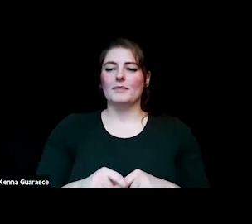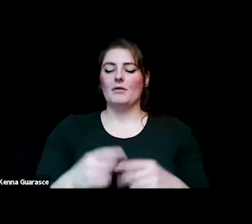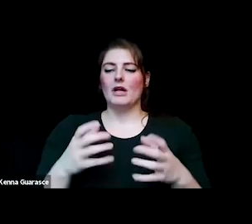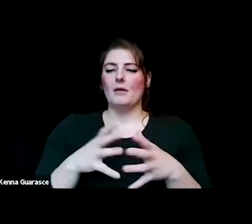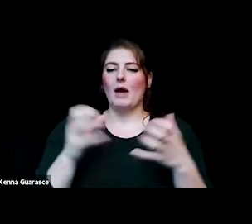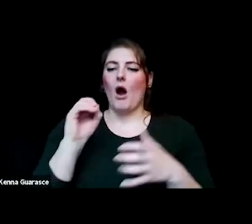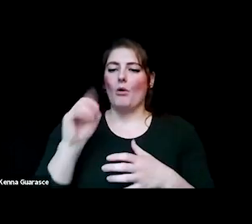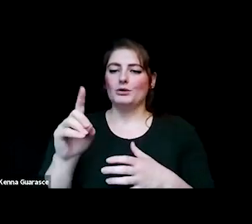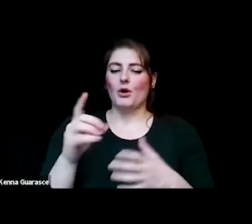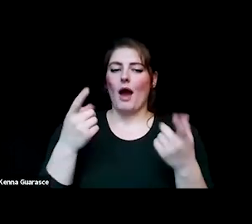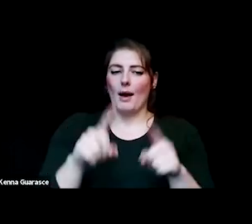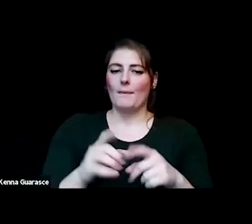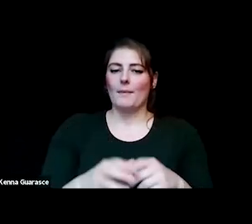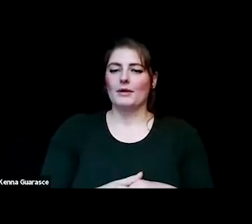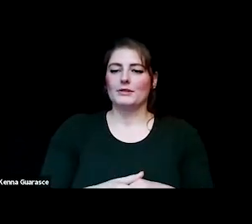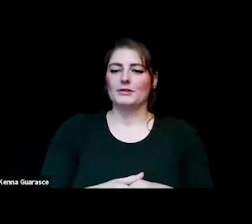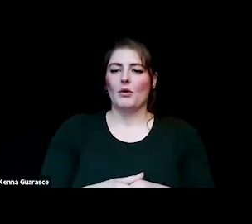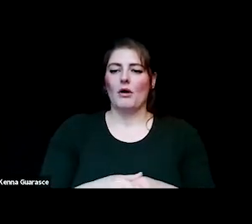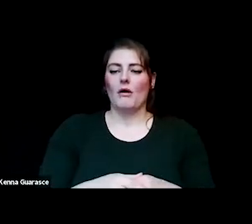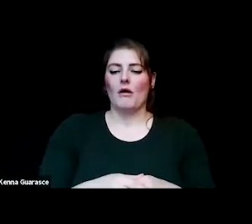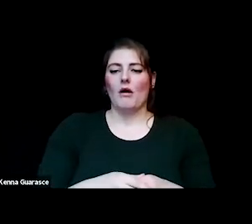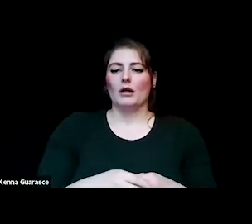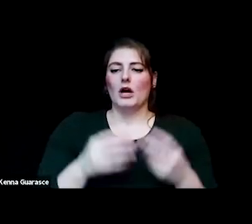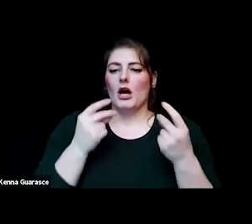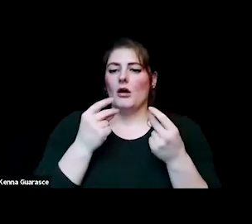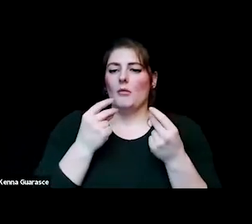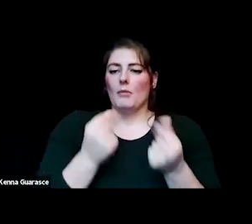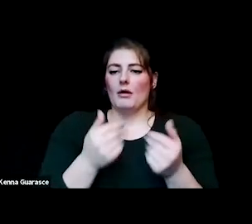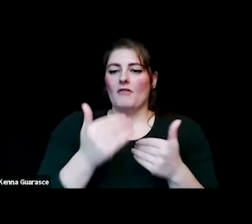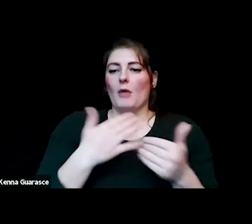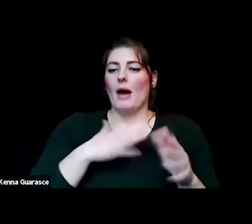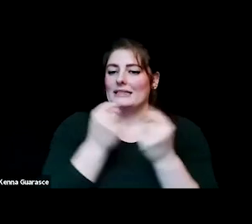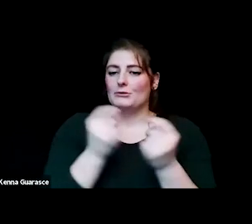en Parkview. Inmediatamente después, mi equipo estuvo listo para actuar.